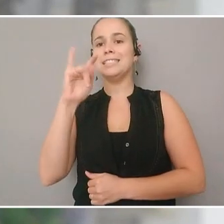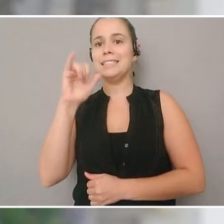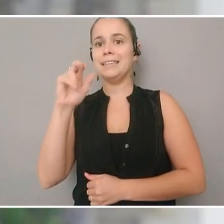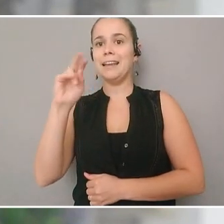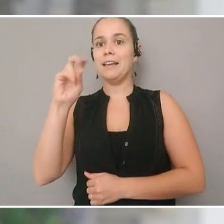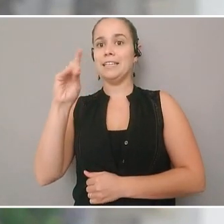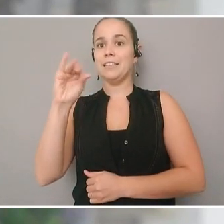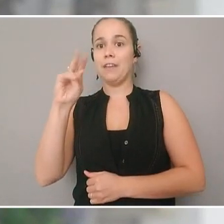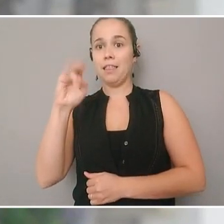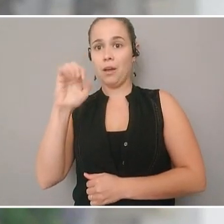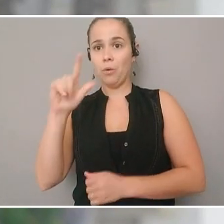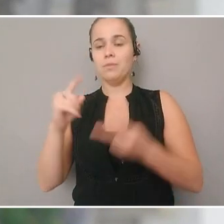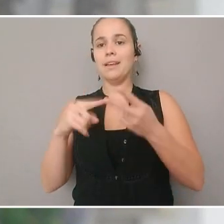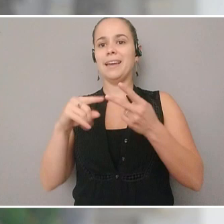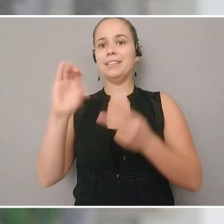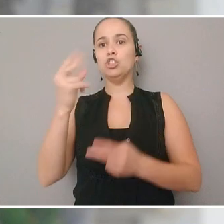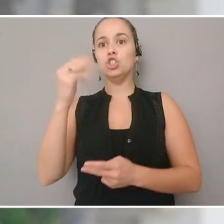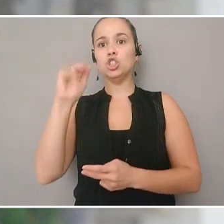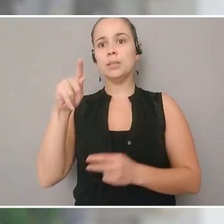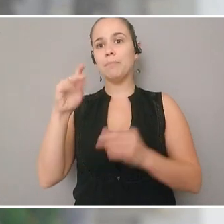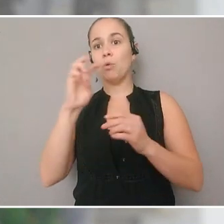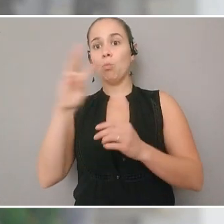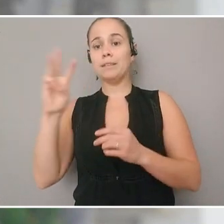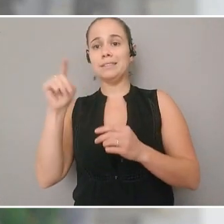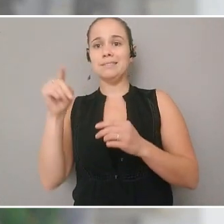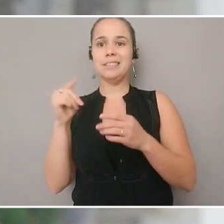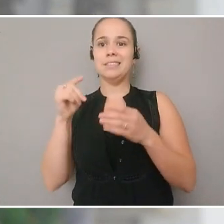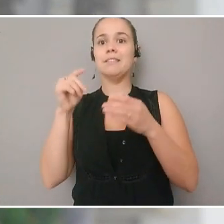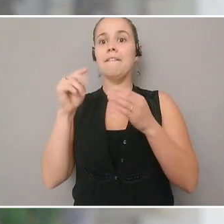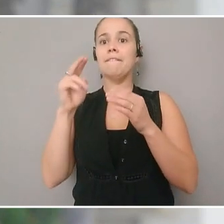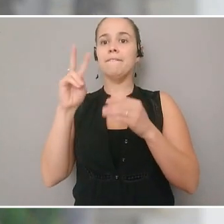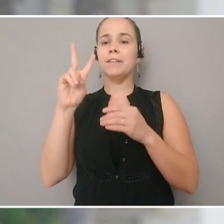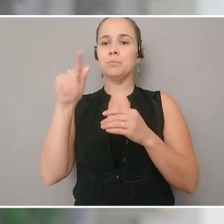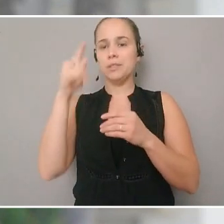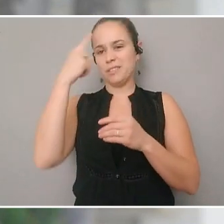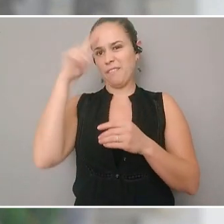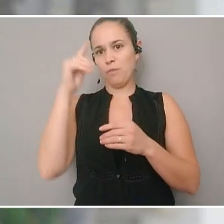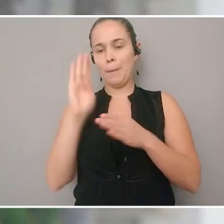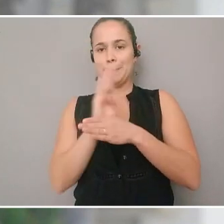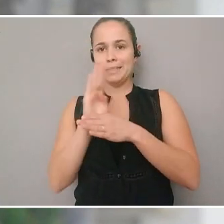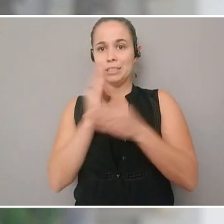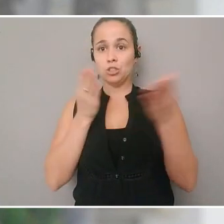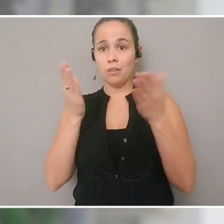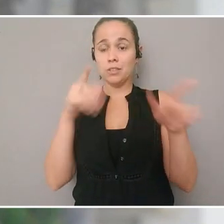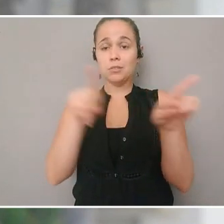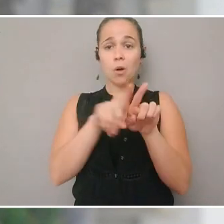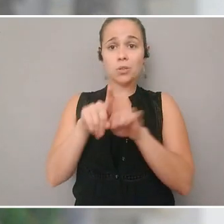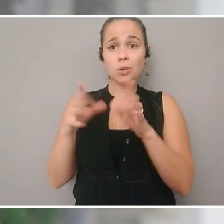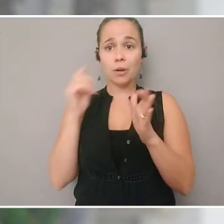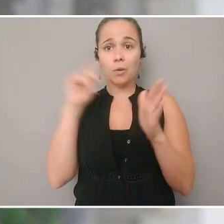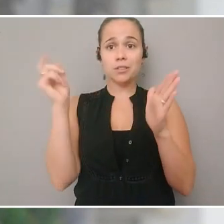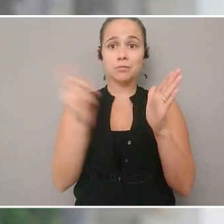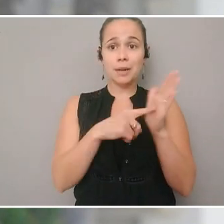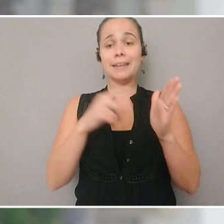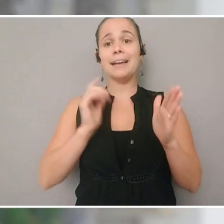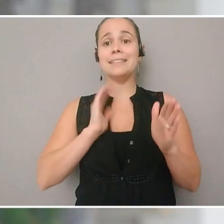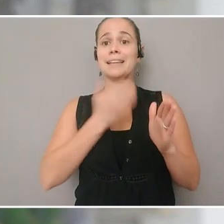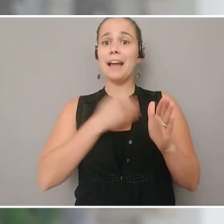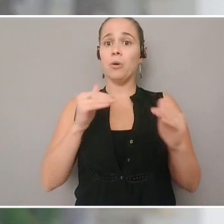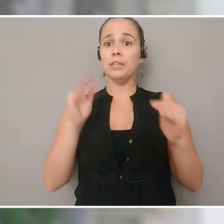Dr. chip West Vice Presidente, Negocios Servicios. También me gustaría agradecer a nuestro